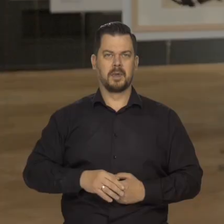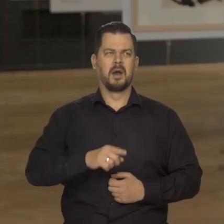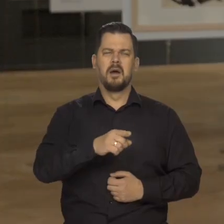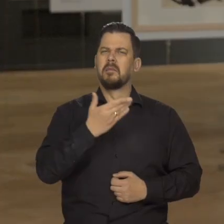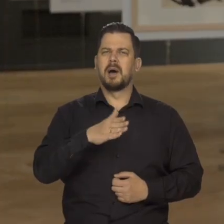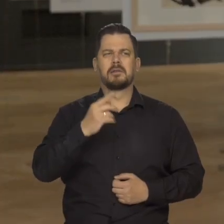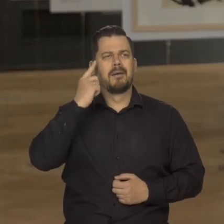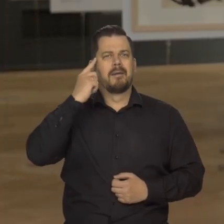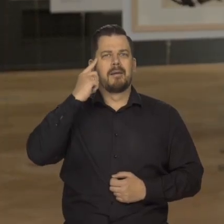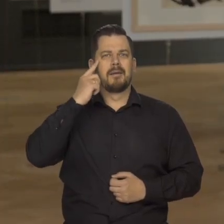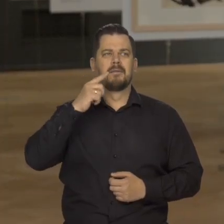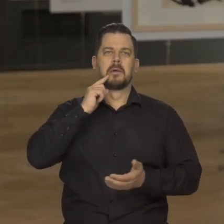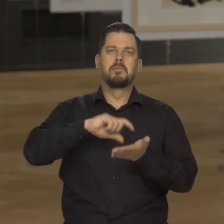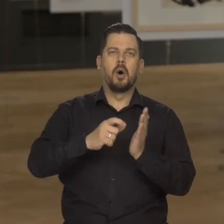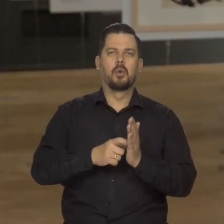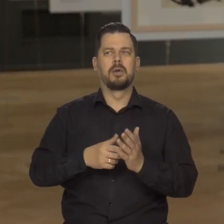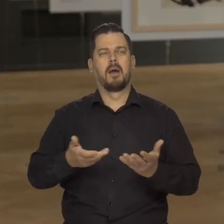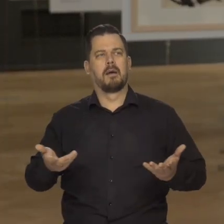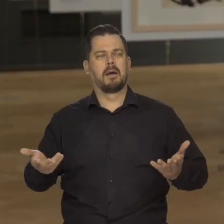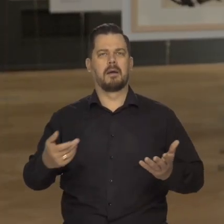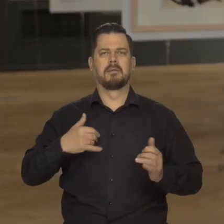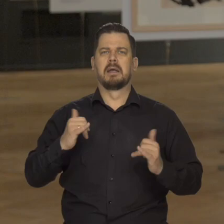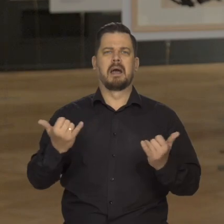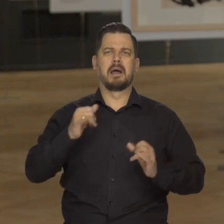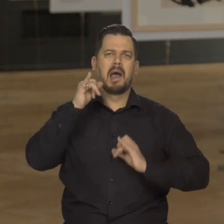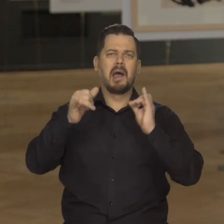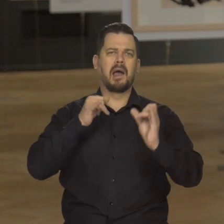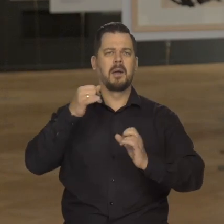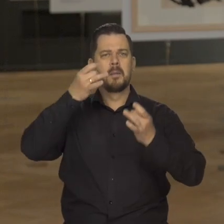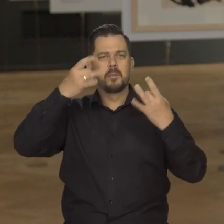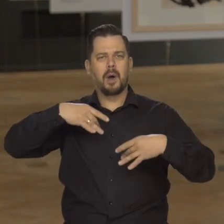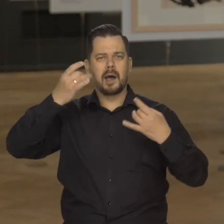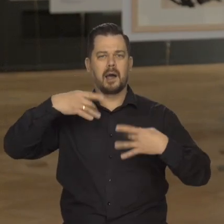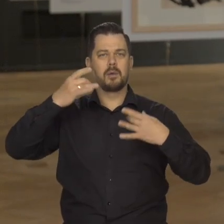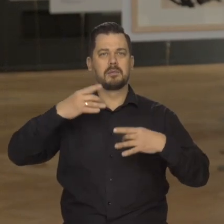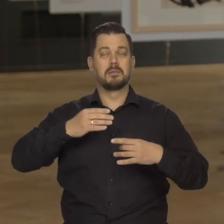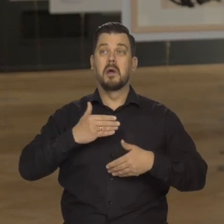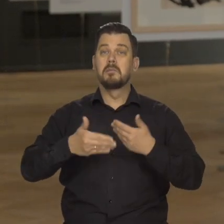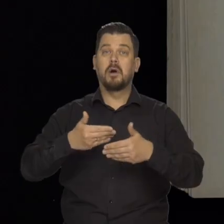Stała się bardzo melancholijna, chodziła po pokoju, załamywała ręce, jęczała i szlochała.